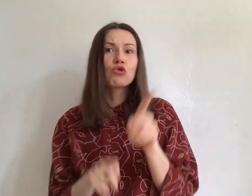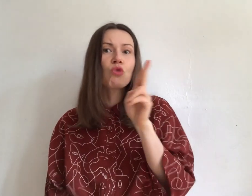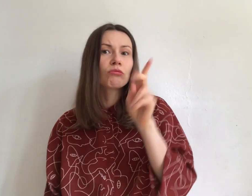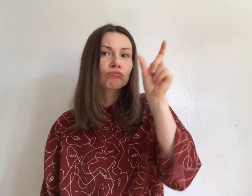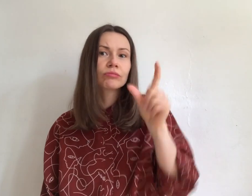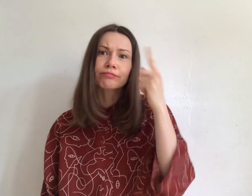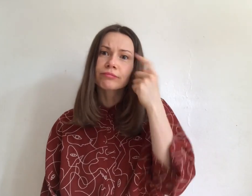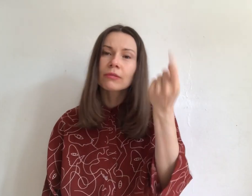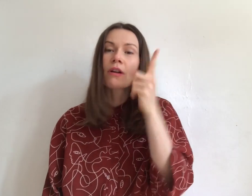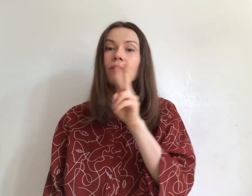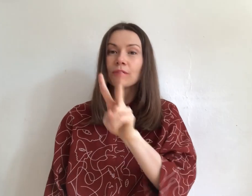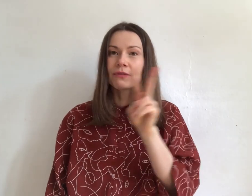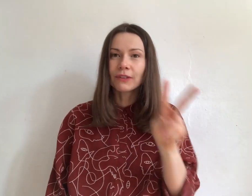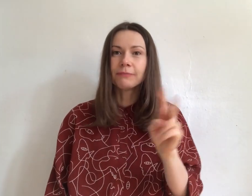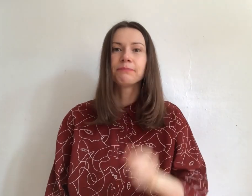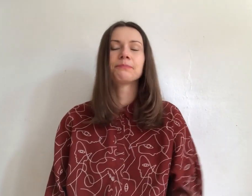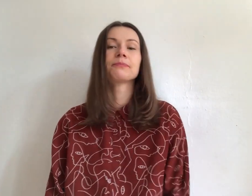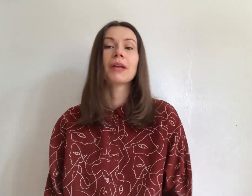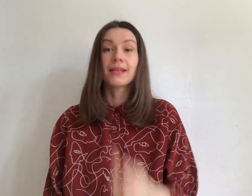a także o tym, kto był prekursorem.